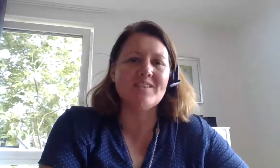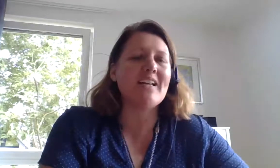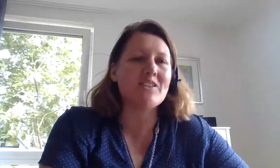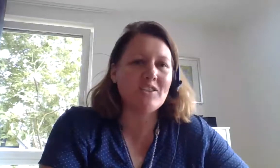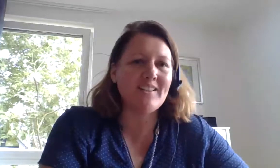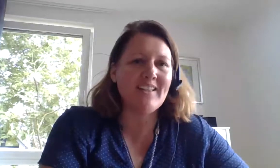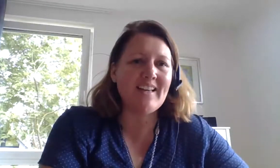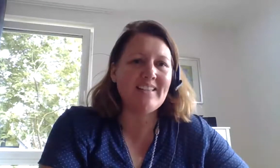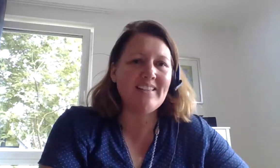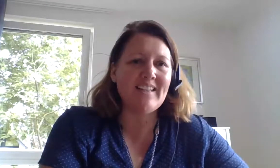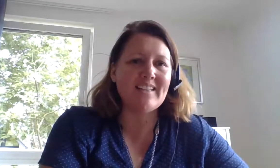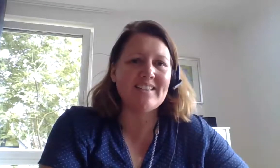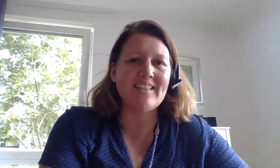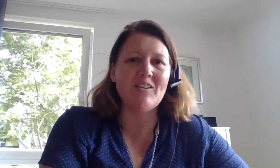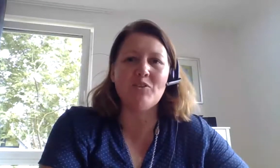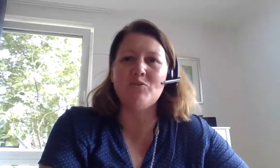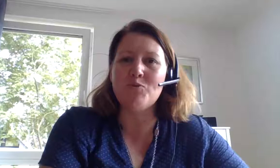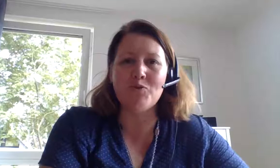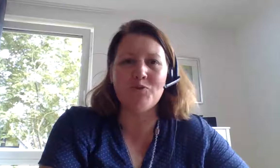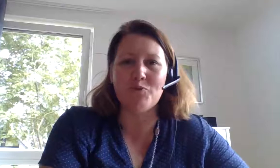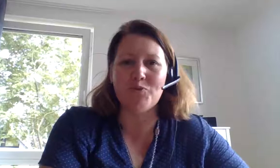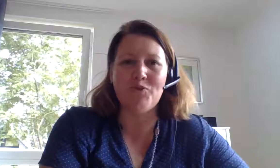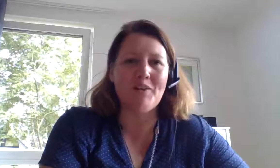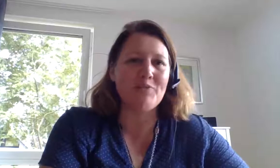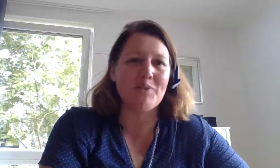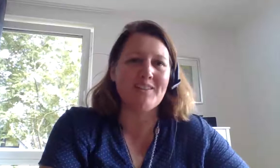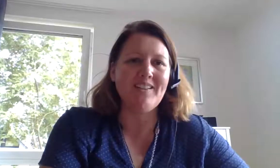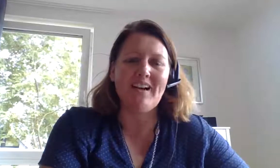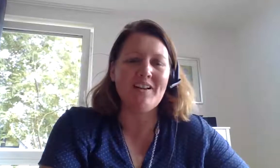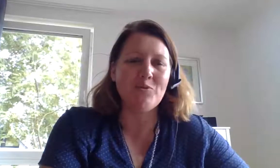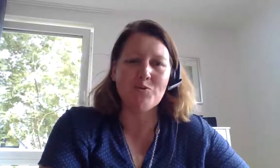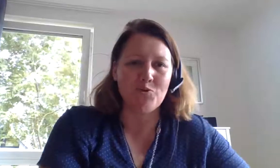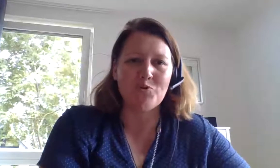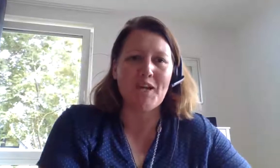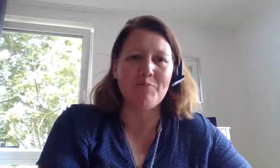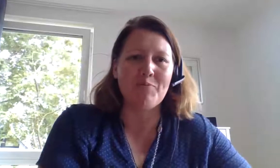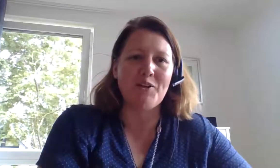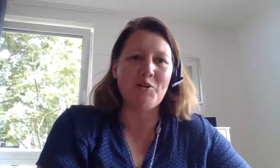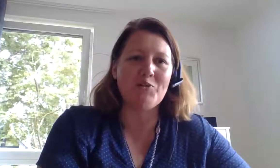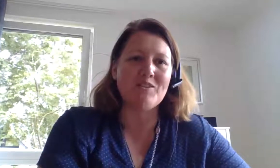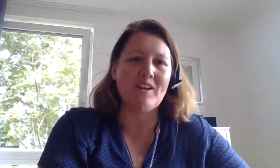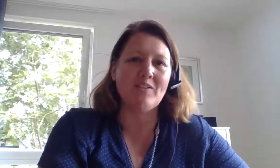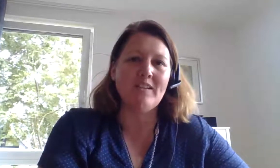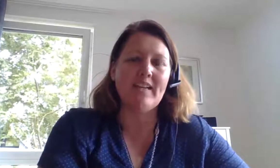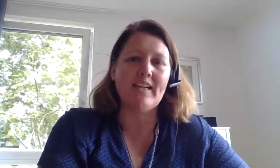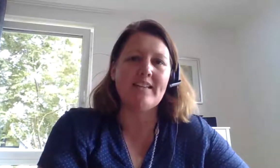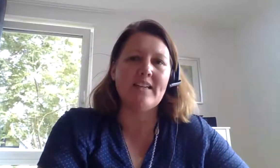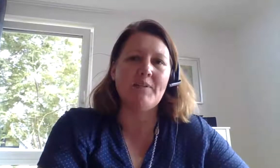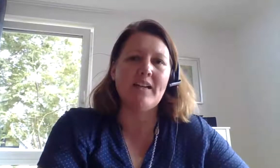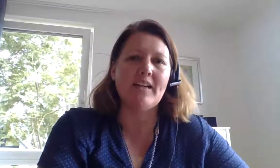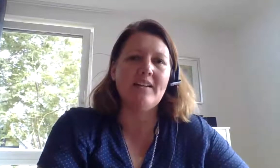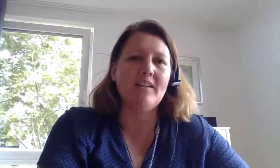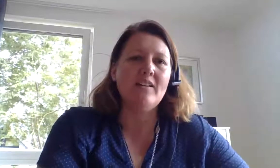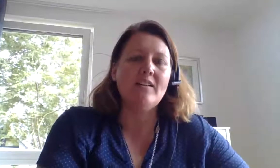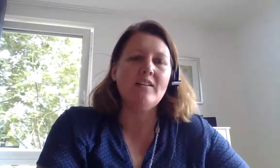وأظن بان ذلك سيترك الكثير للتفكير فيه من قبل الجميع أنا أيضا أخذت الكثير من الملاحظات